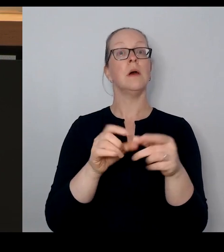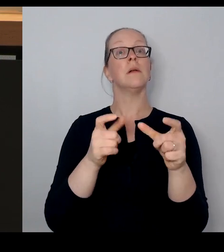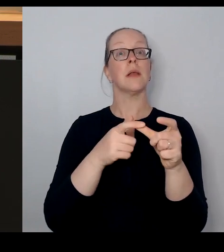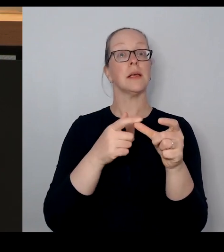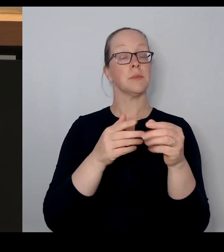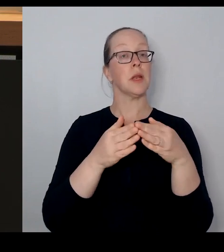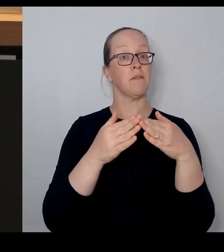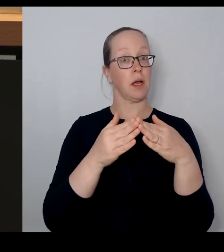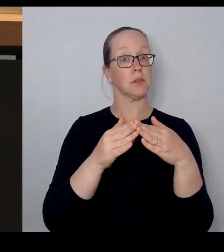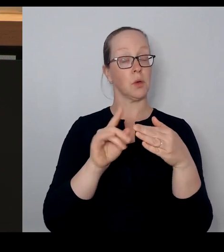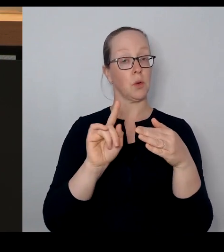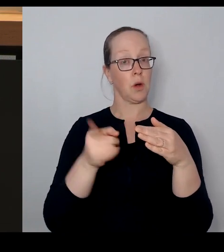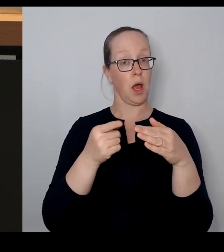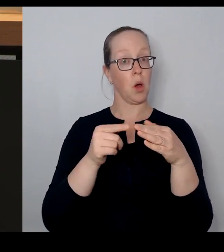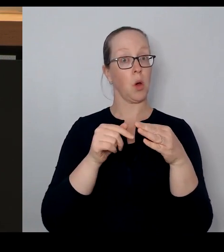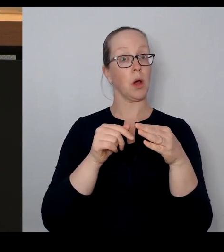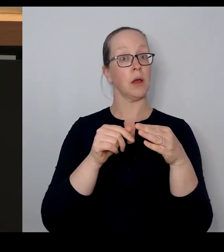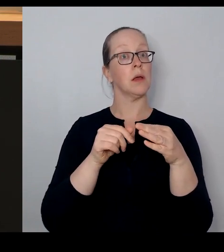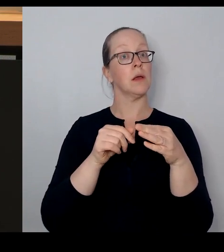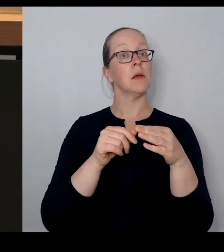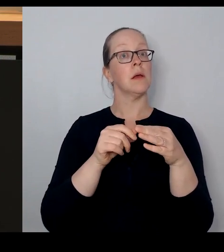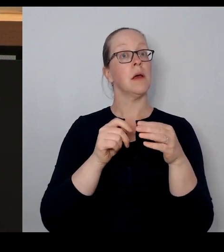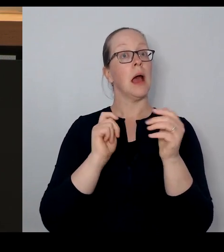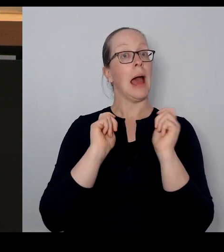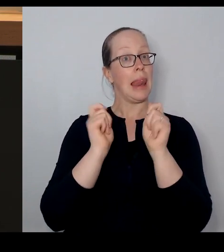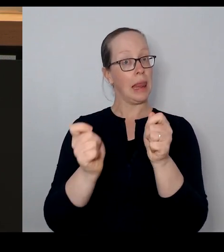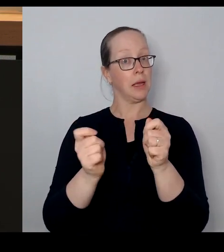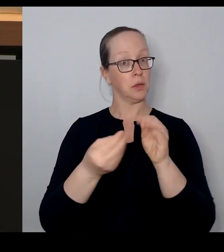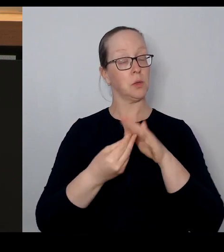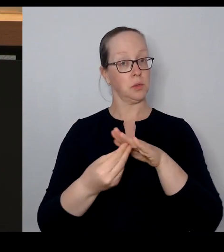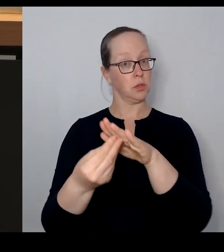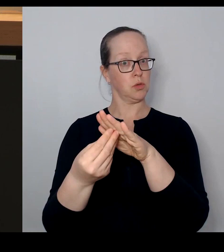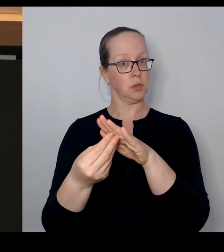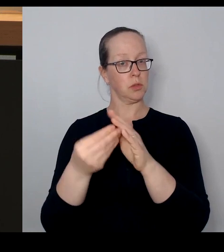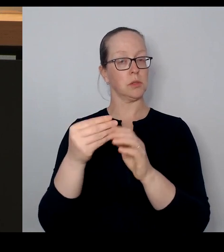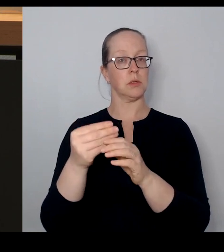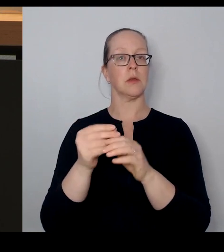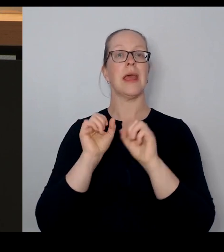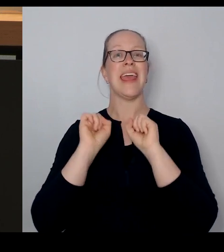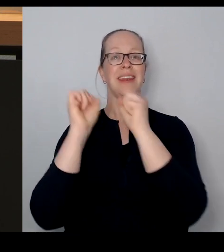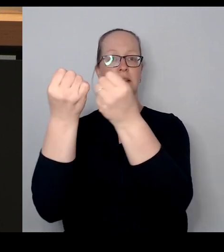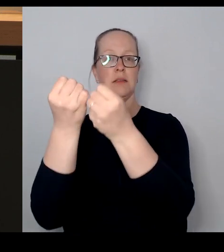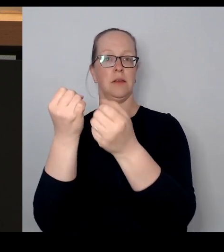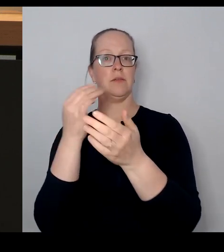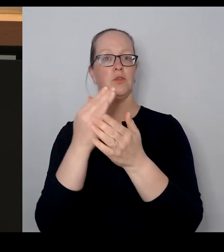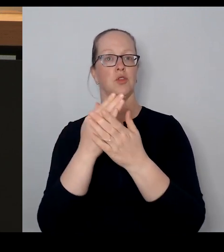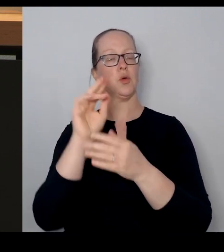Saleh, der hier seine Unterstützung zum Ausdruck gebracht hat. Aber scheinbar kann Herr Schopf das ja gerne gleich noch mal